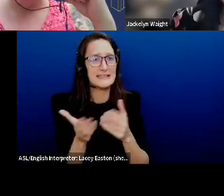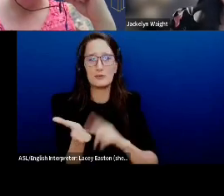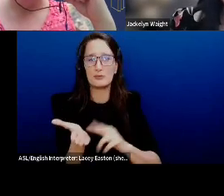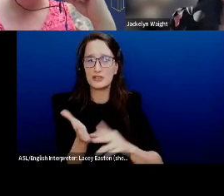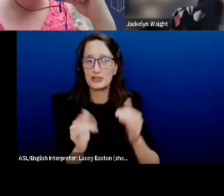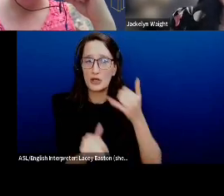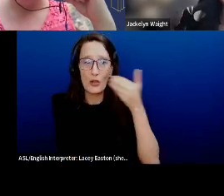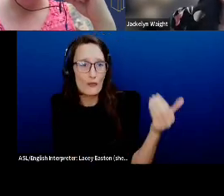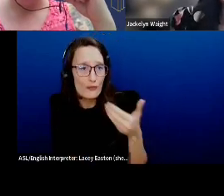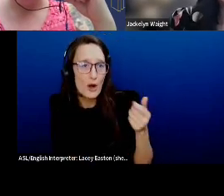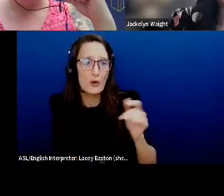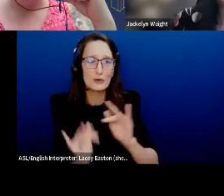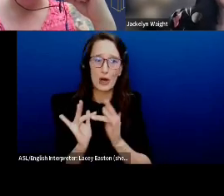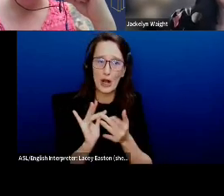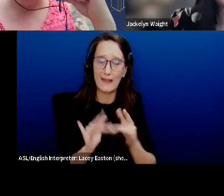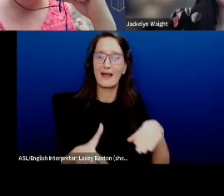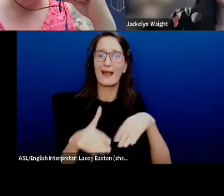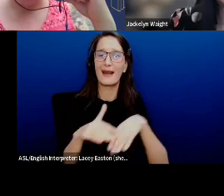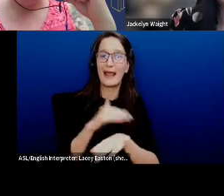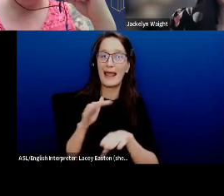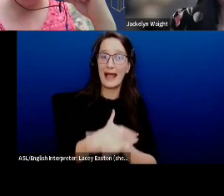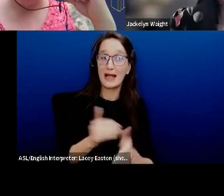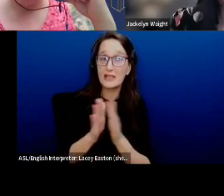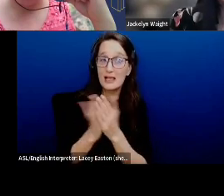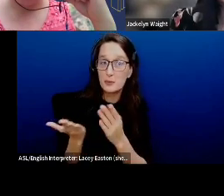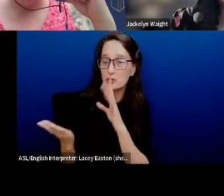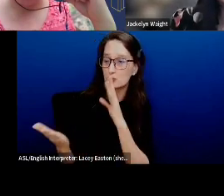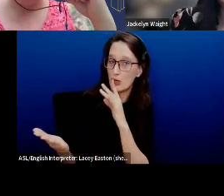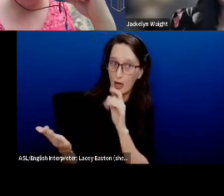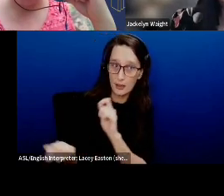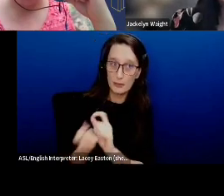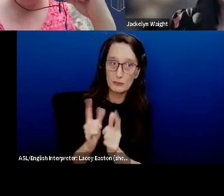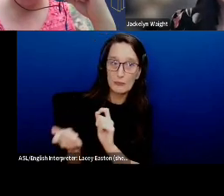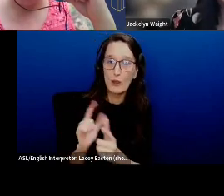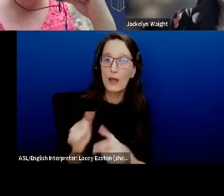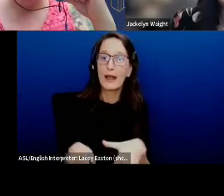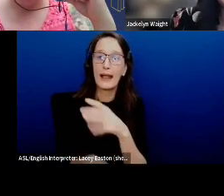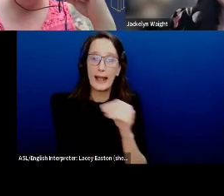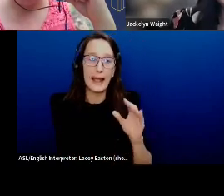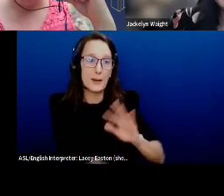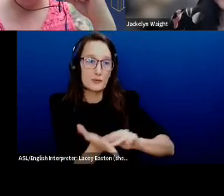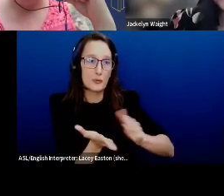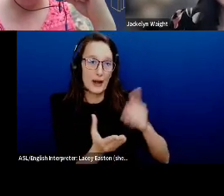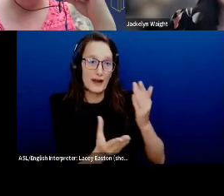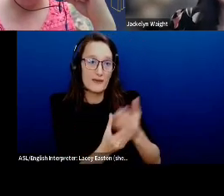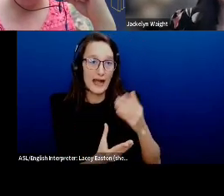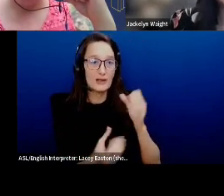audiolibros, braille y archivos digitales en braille disponibles para préstamo en persona. Puede recibir los